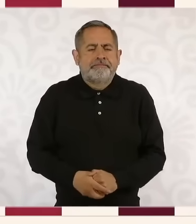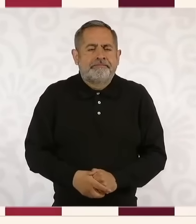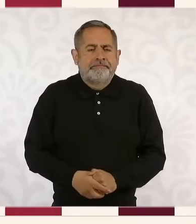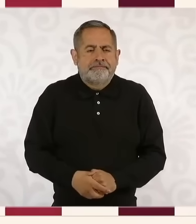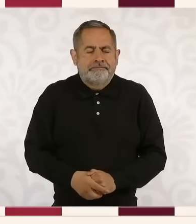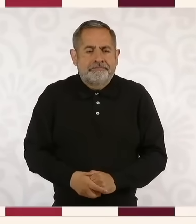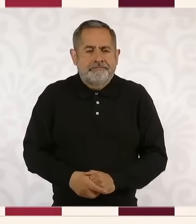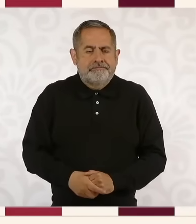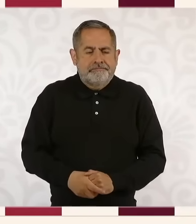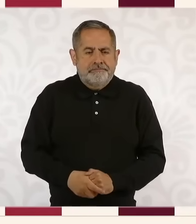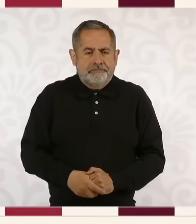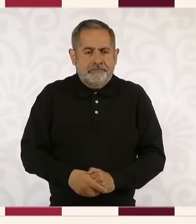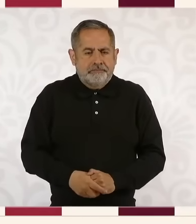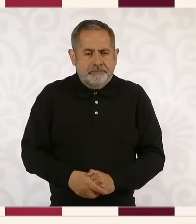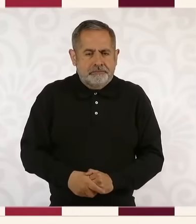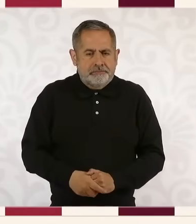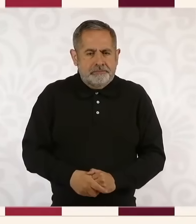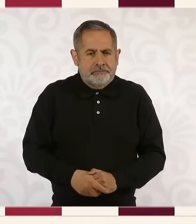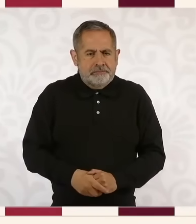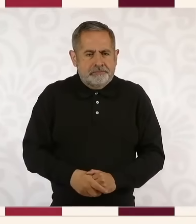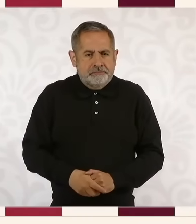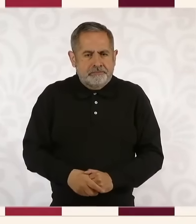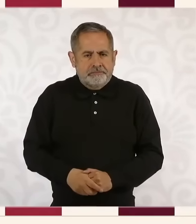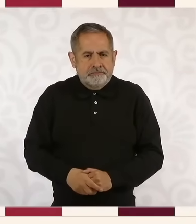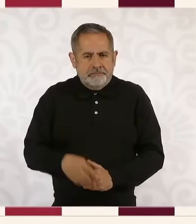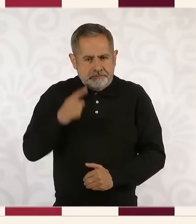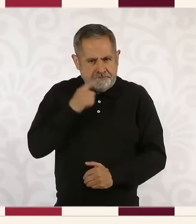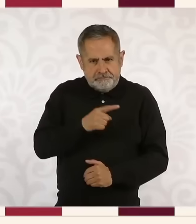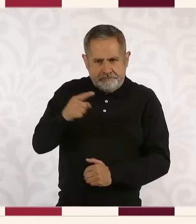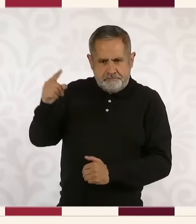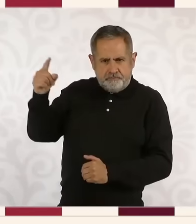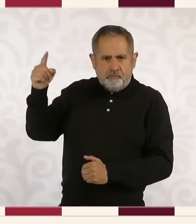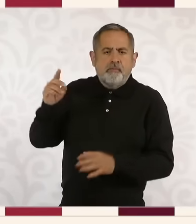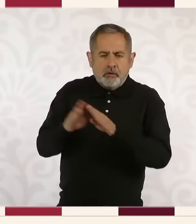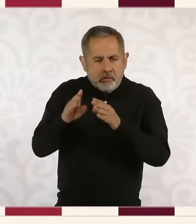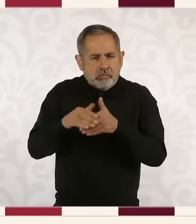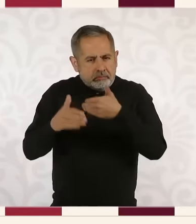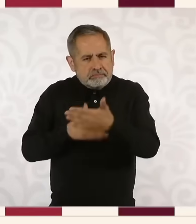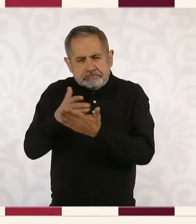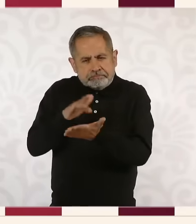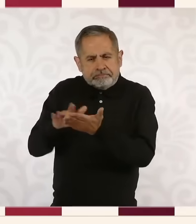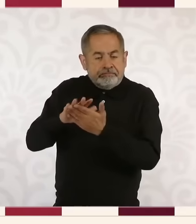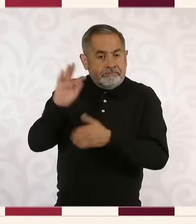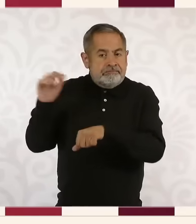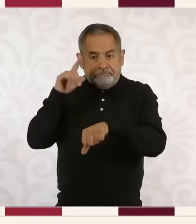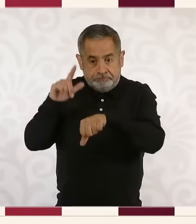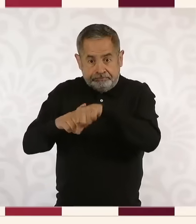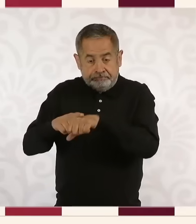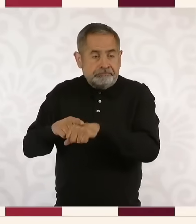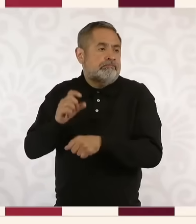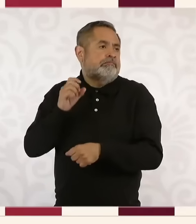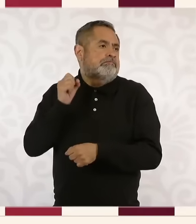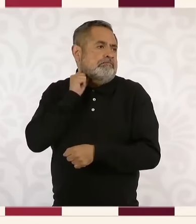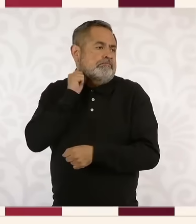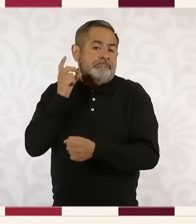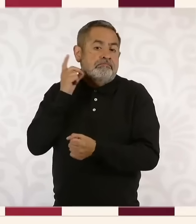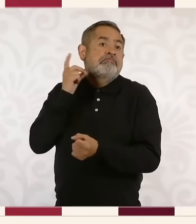aprobado en el presupuesto de la federación, eh, y estamos eh agradecidos con los senador, diputados